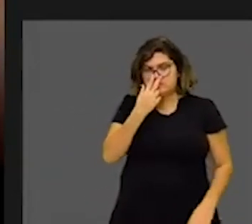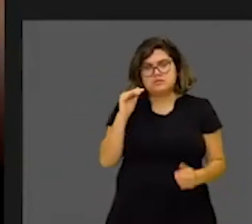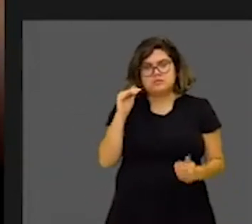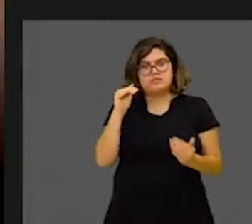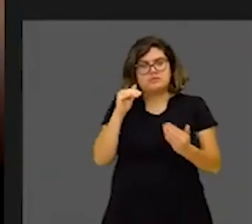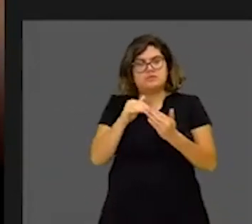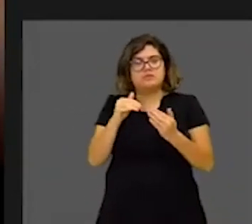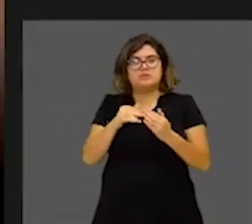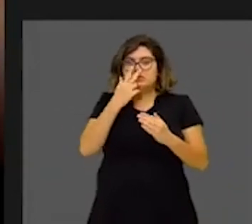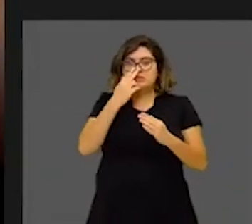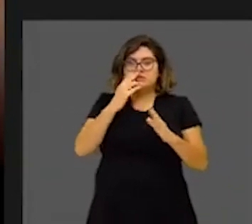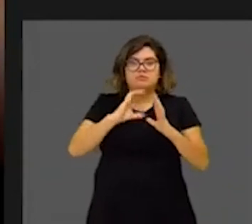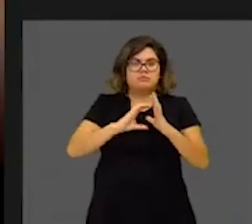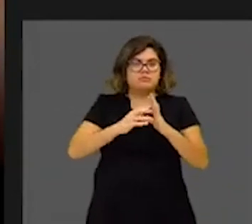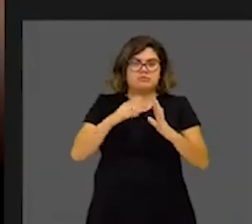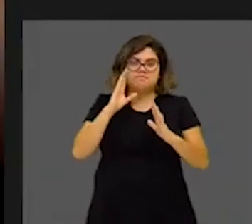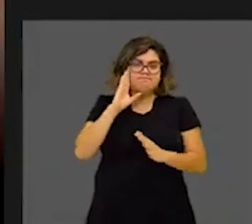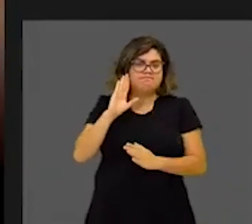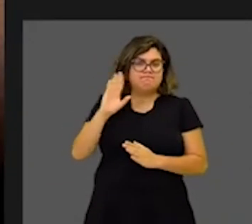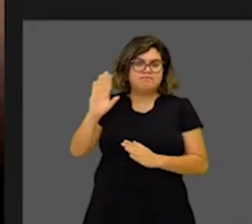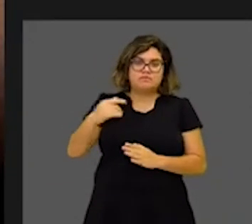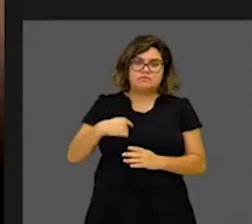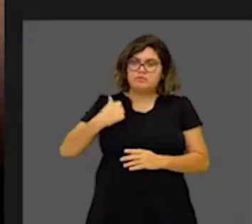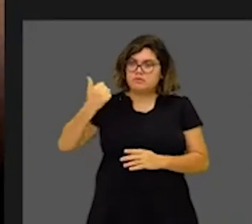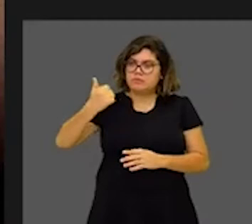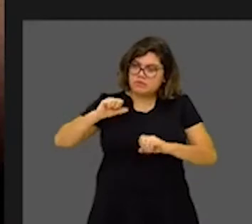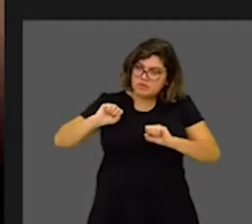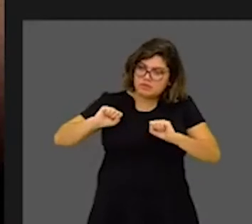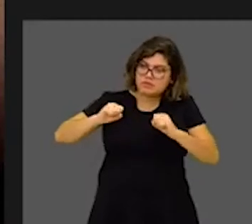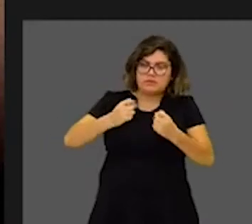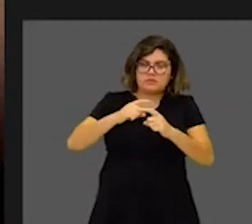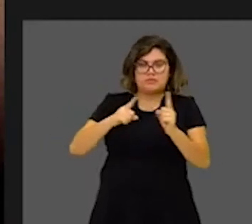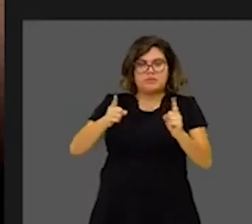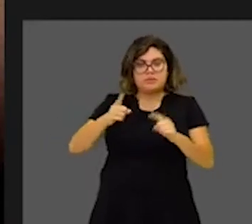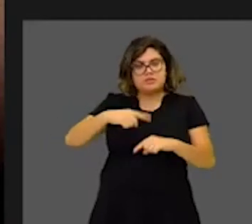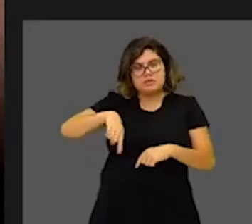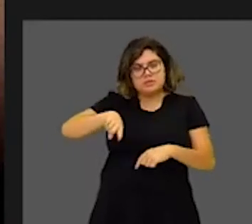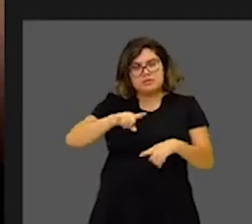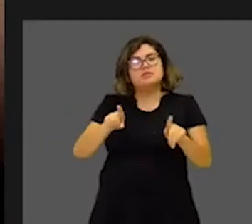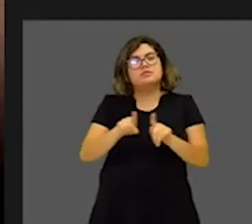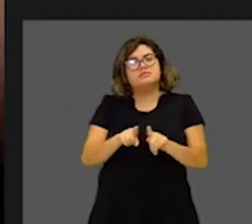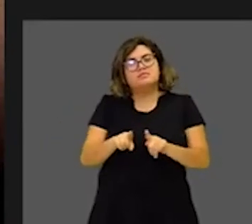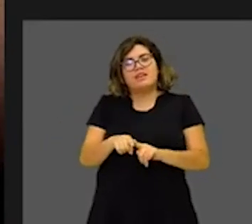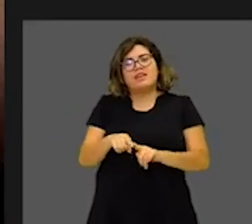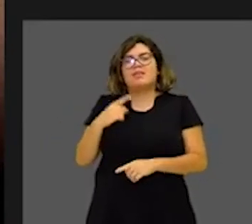não essenciais e foi a primeira defendê-los mas eles também é aquele negócio ele precisa